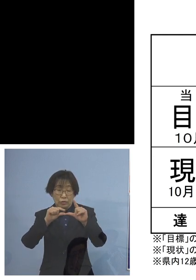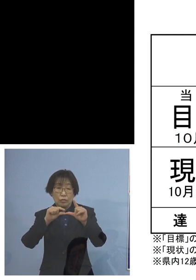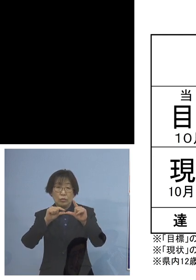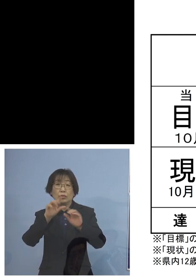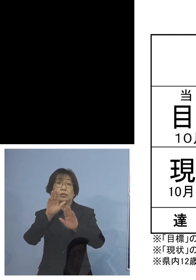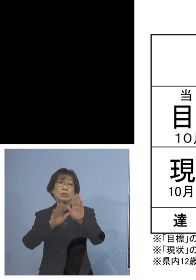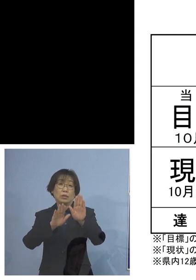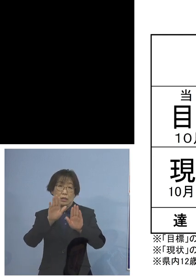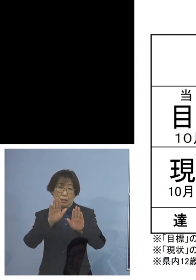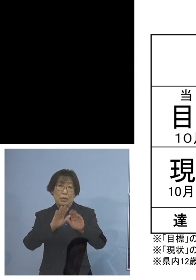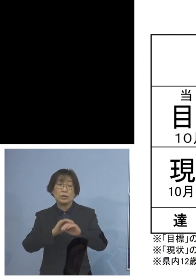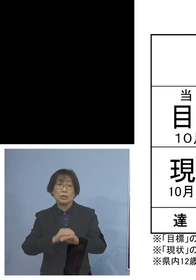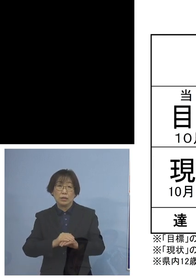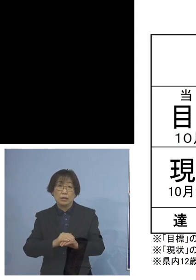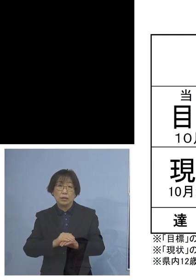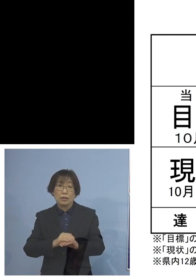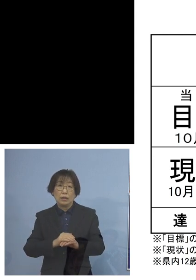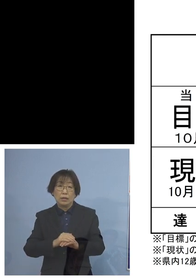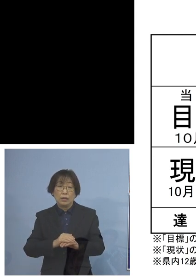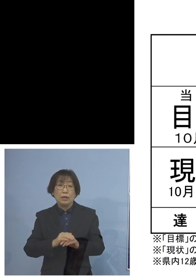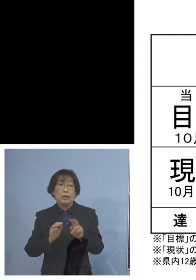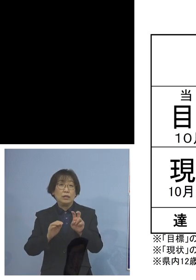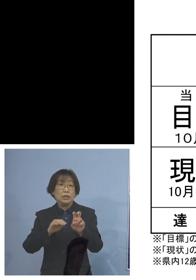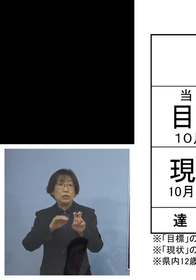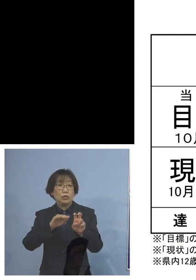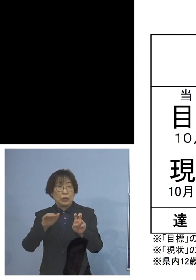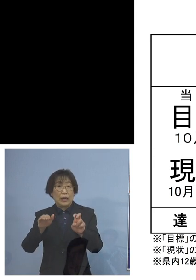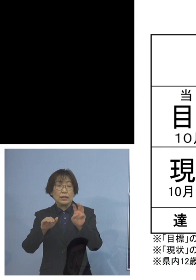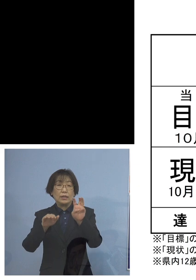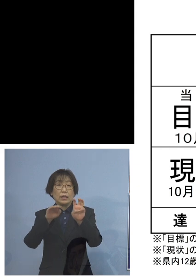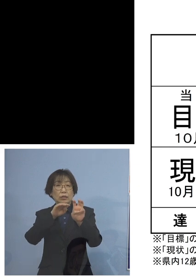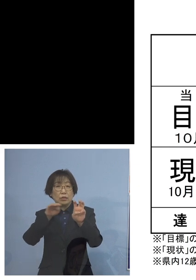我々としても あと20代から30代の皆様方